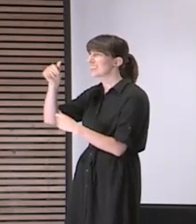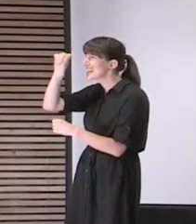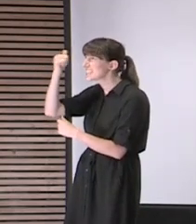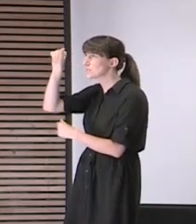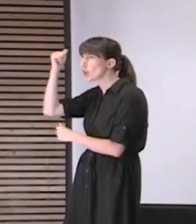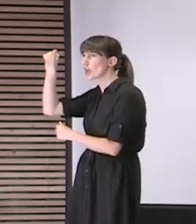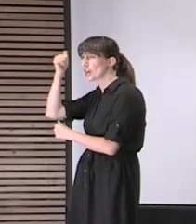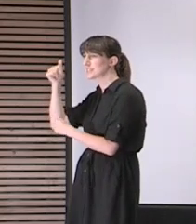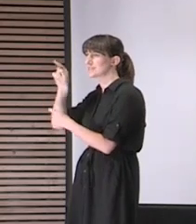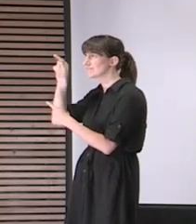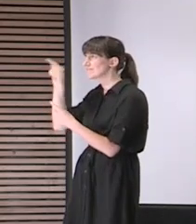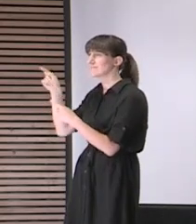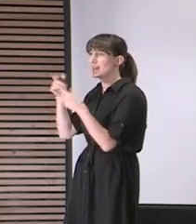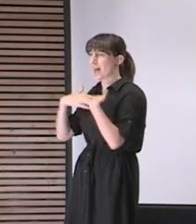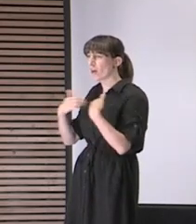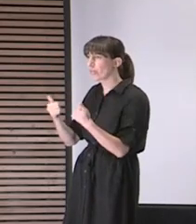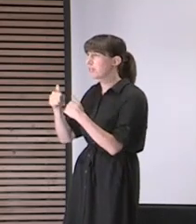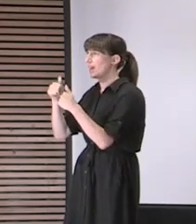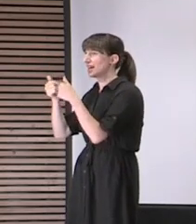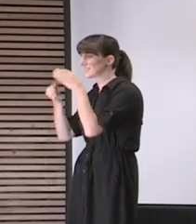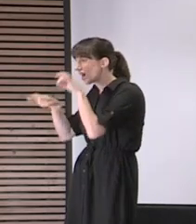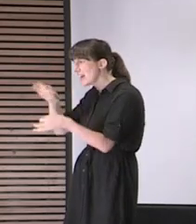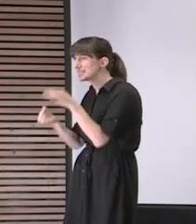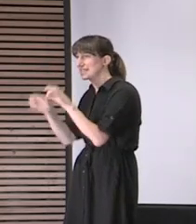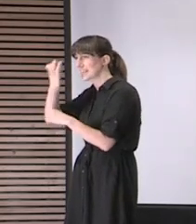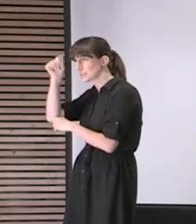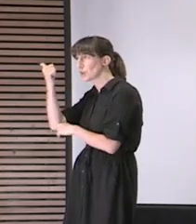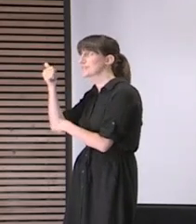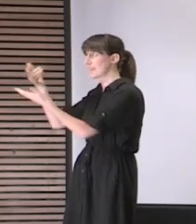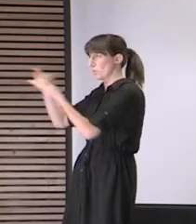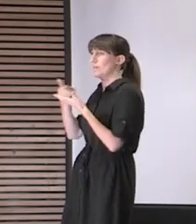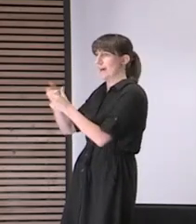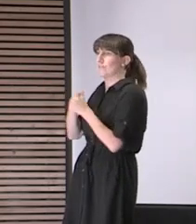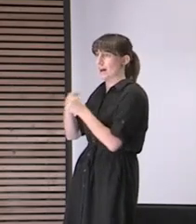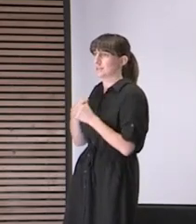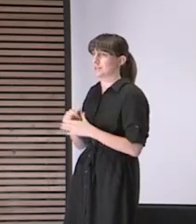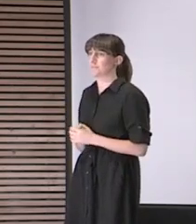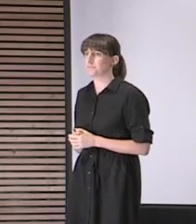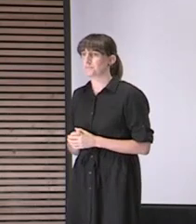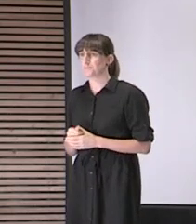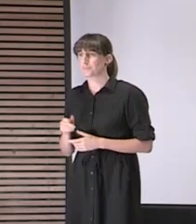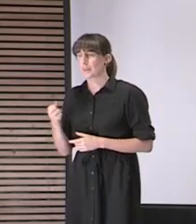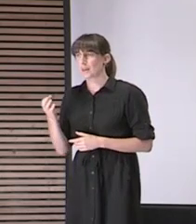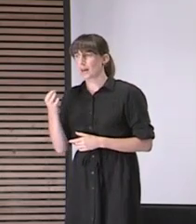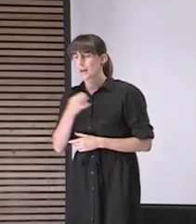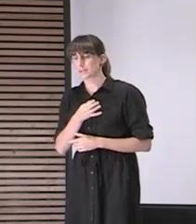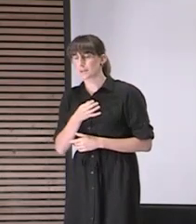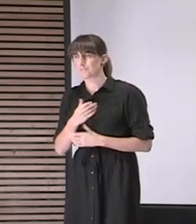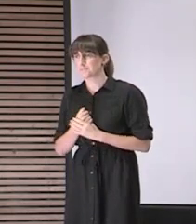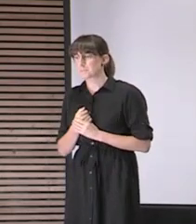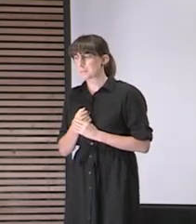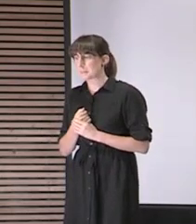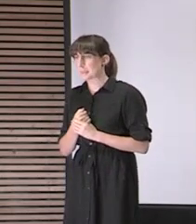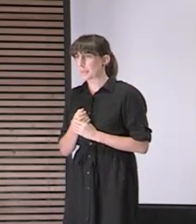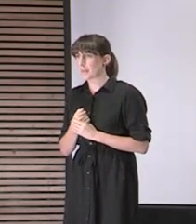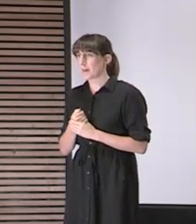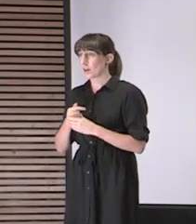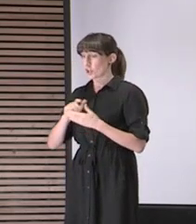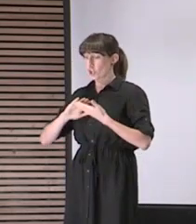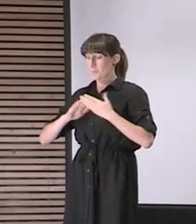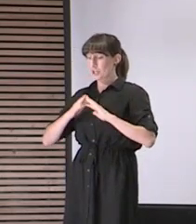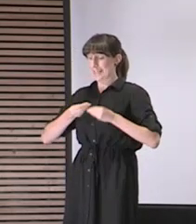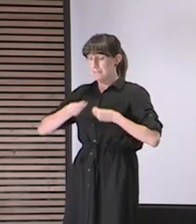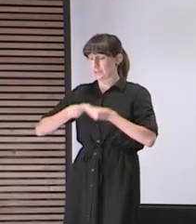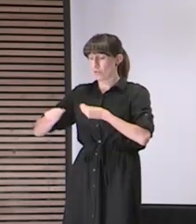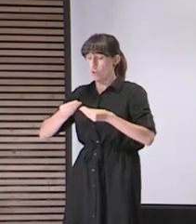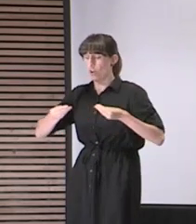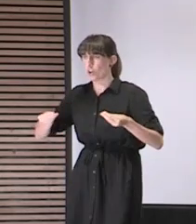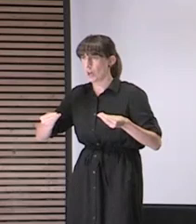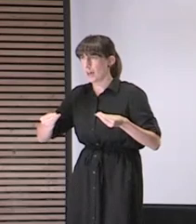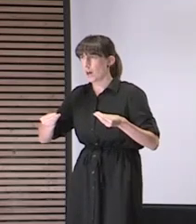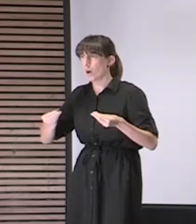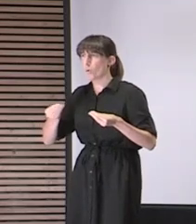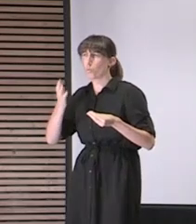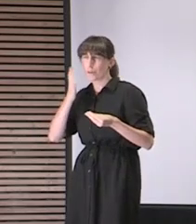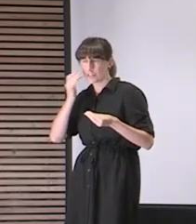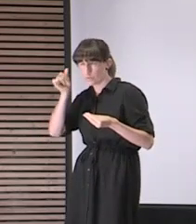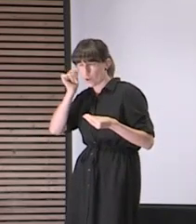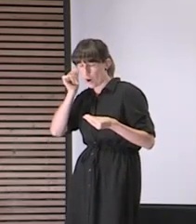profundo. Por eso tengo